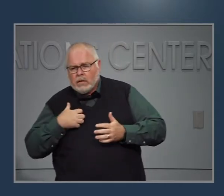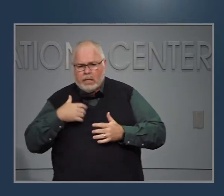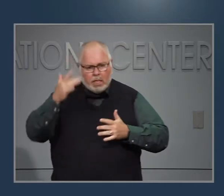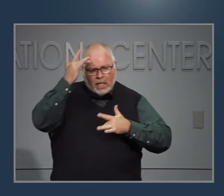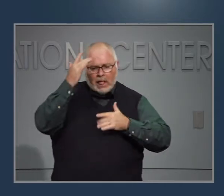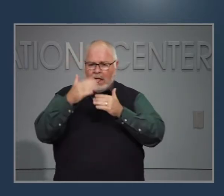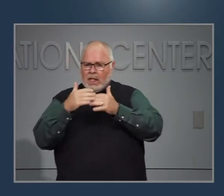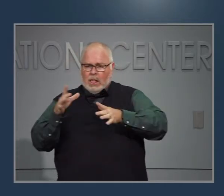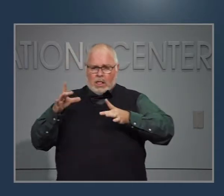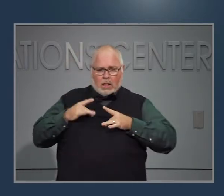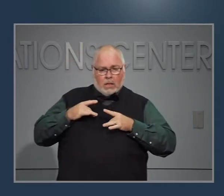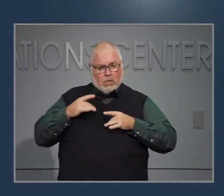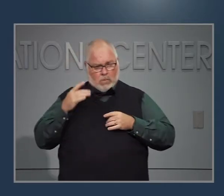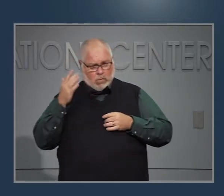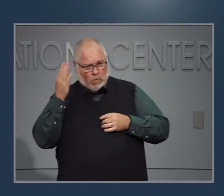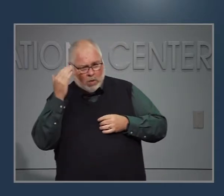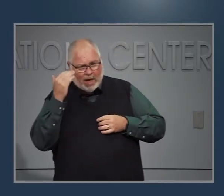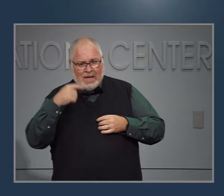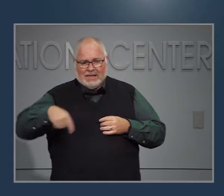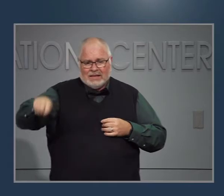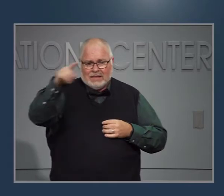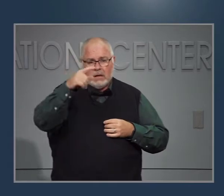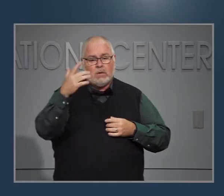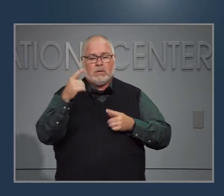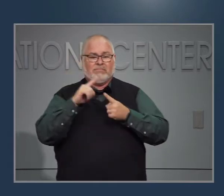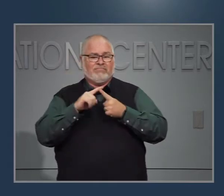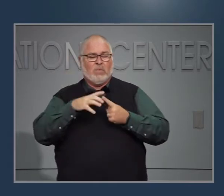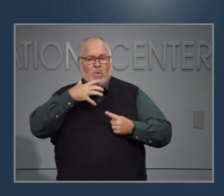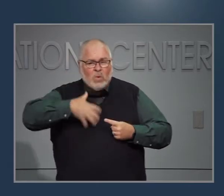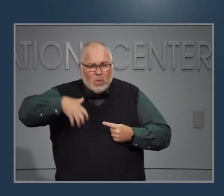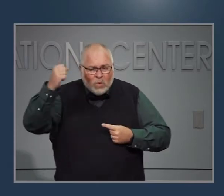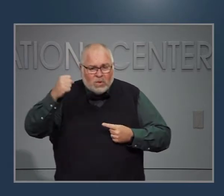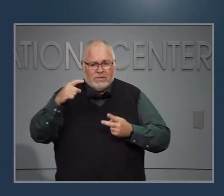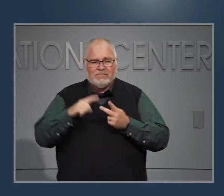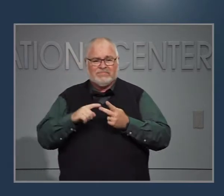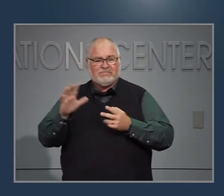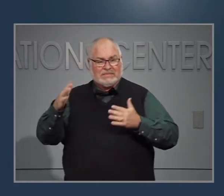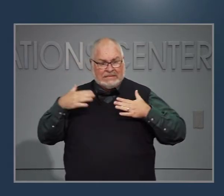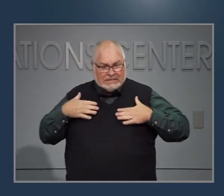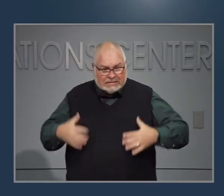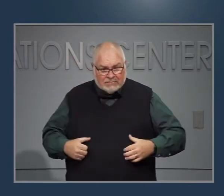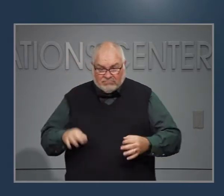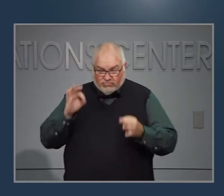por varias razones. Muchos son mayores y su salud es delicada con varias enfermedades